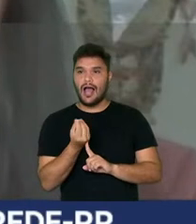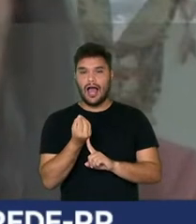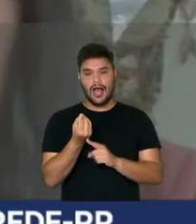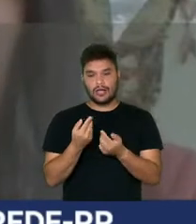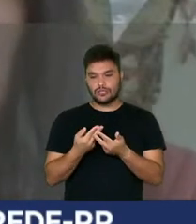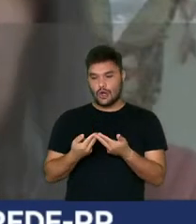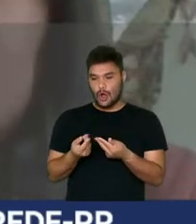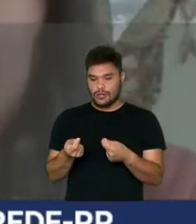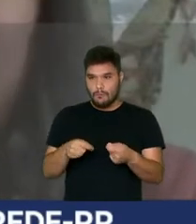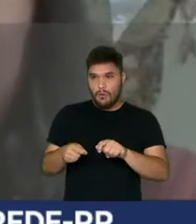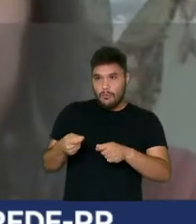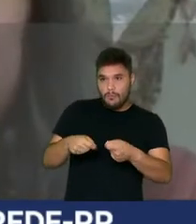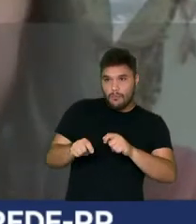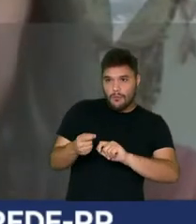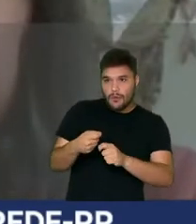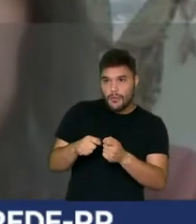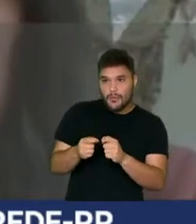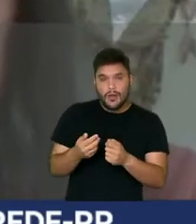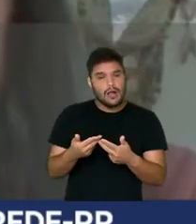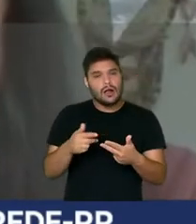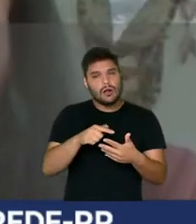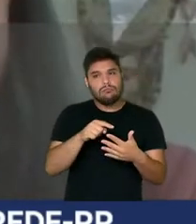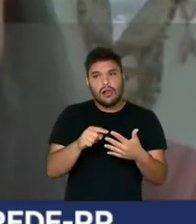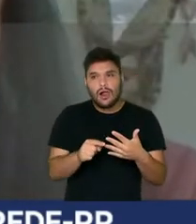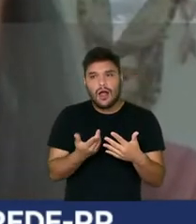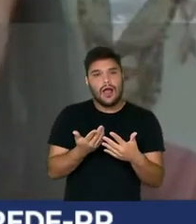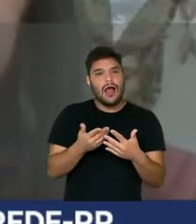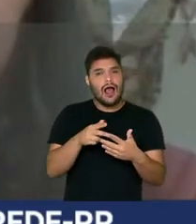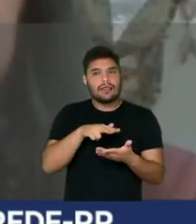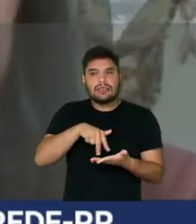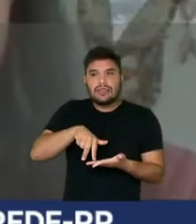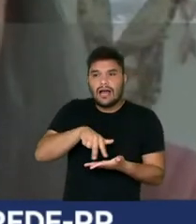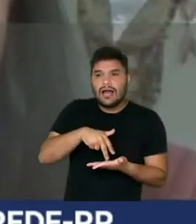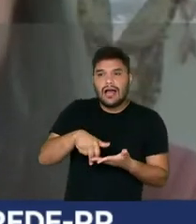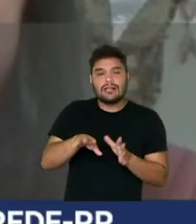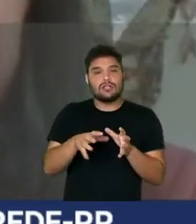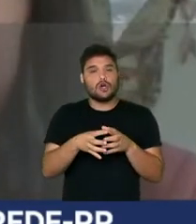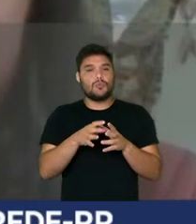IDENTIDADES. AS LÍNGUAS, AS ARTES, ARTESANATO, OS GRUPOS MUSICAIS, AS DANÇAS, SÃO